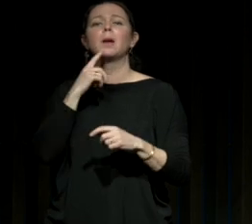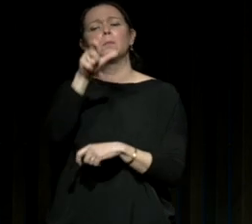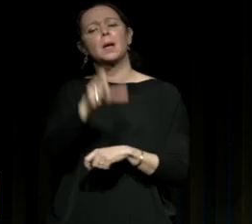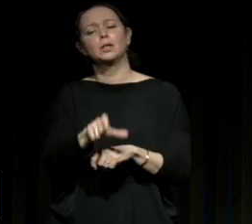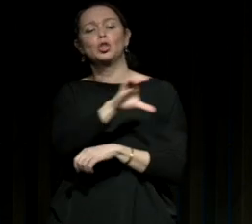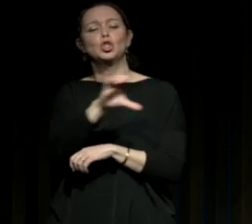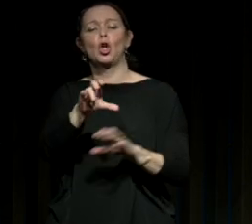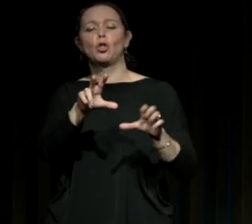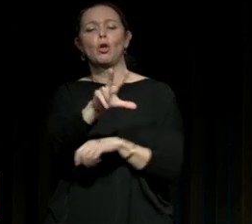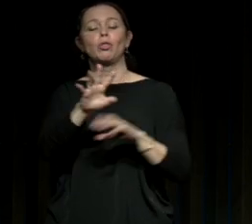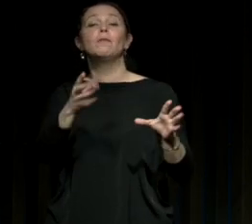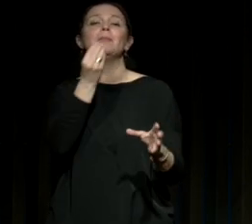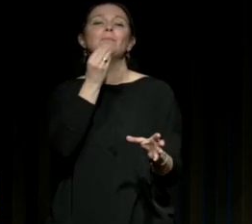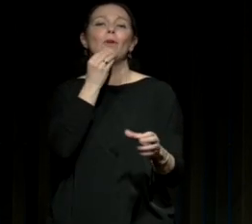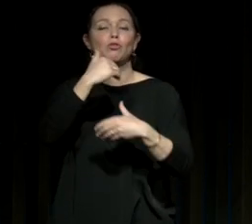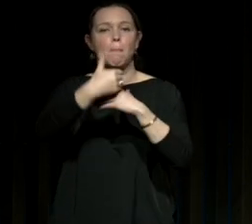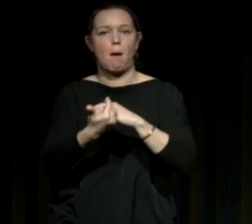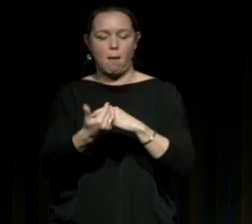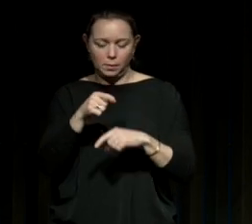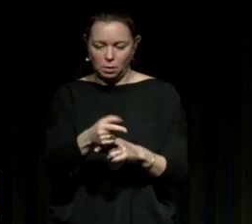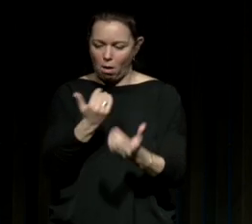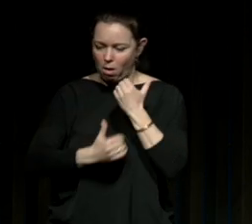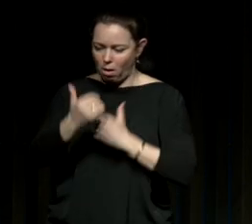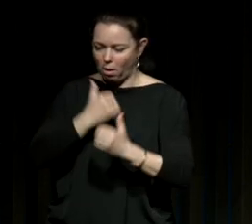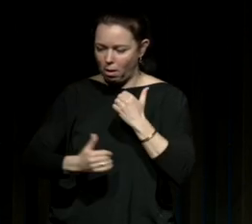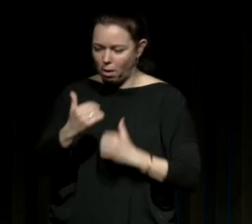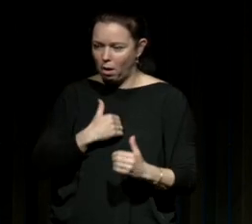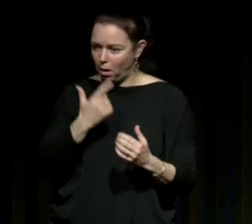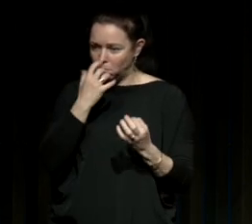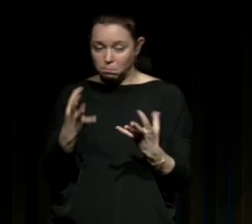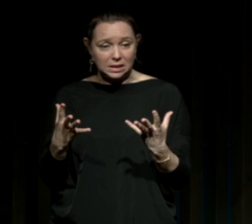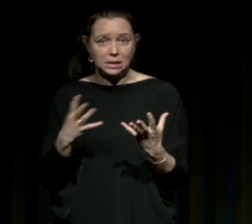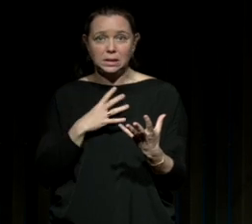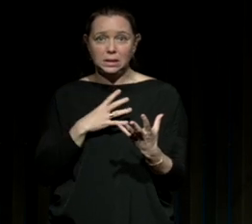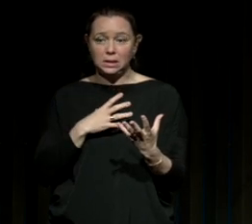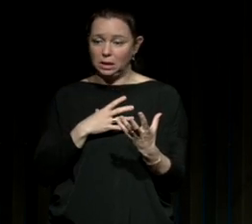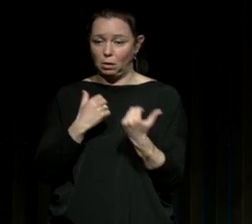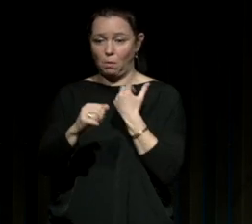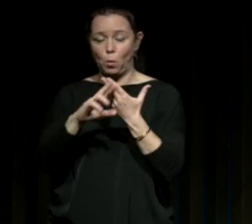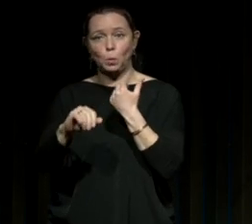quand il mange du pas il a à peu près deux fois la même réponse c'est vrai pour le 80 aussi le 44 15